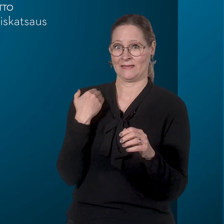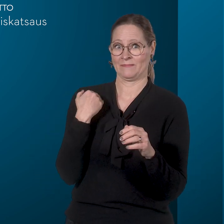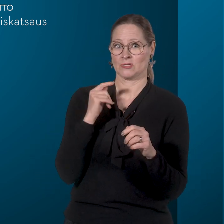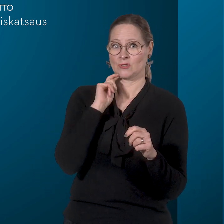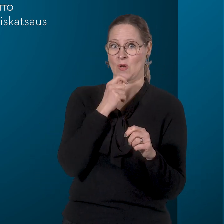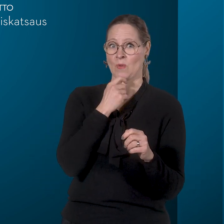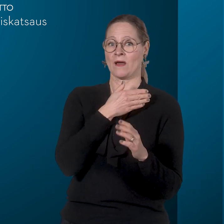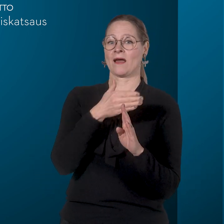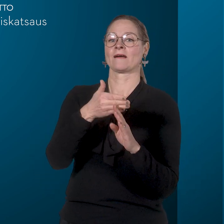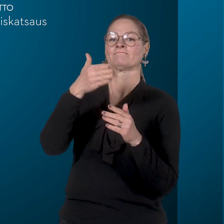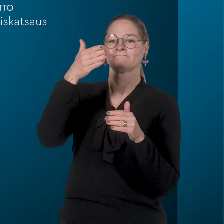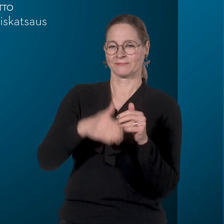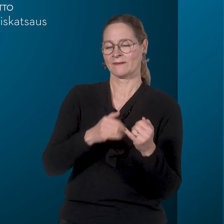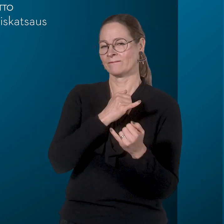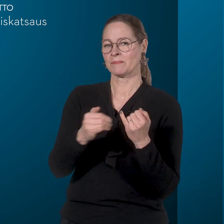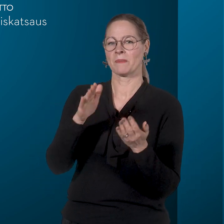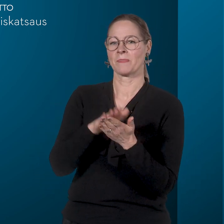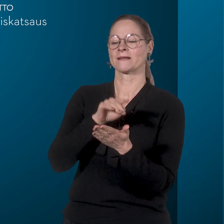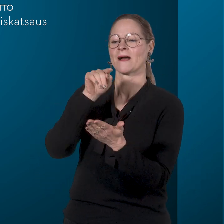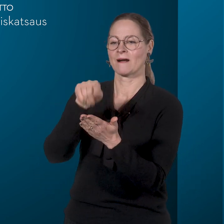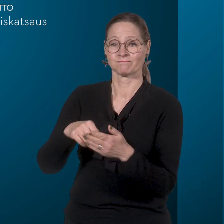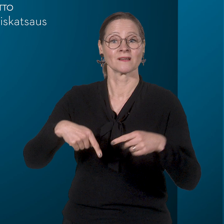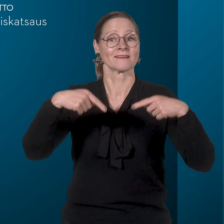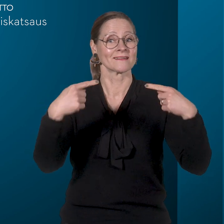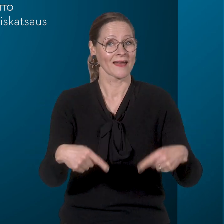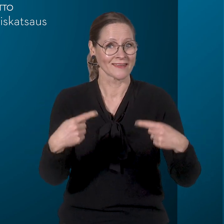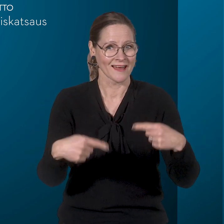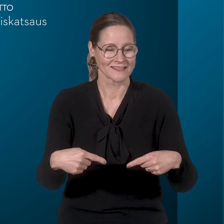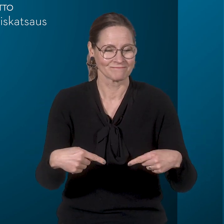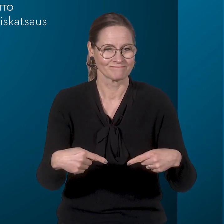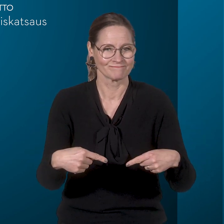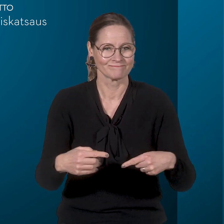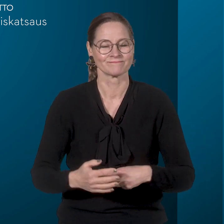tuli päätökseensä viime vuoden joulukuussa, - kun kiertue saapui viimeiselle etapilleen Kajaaniin.